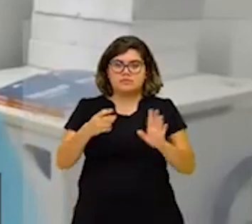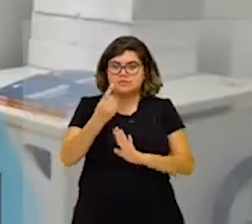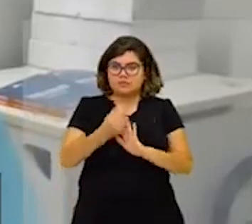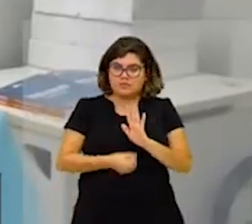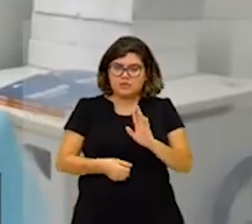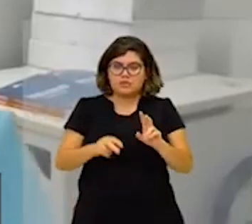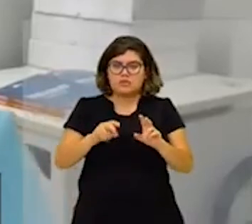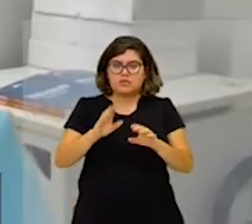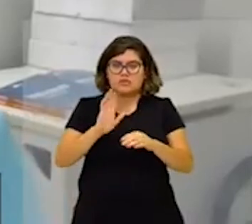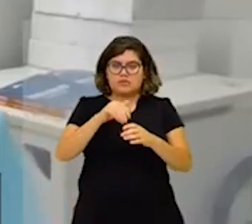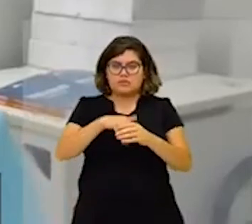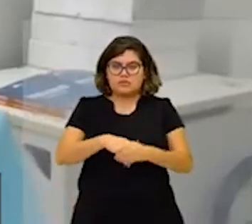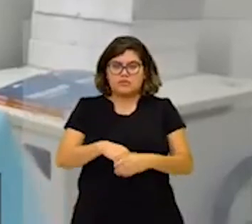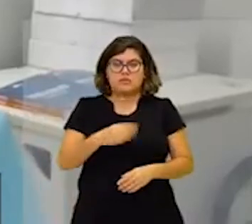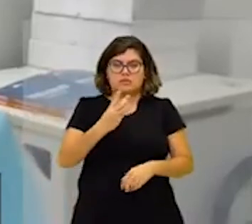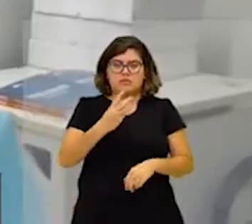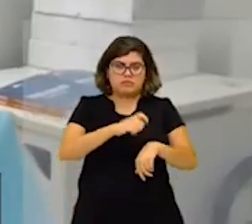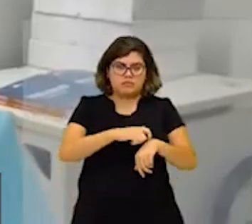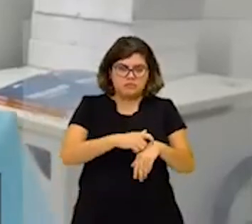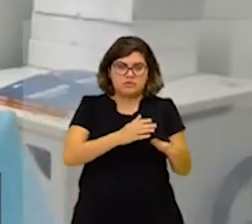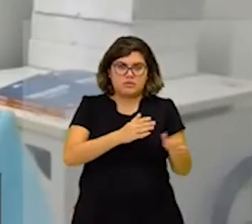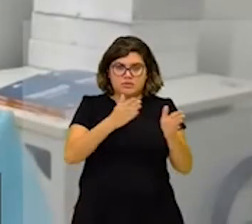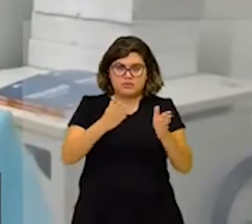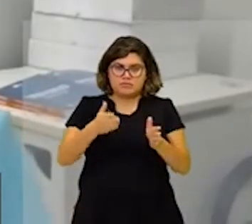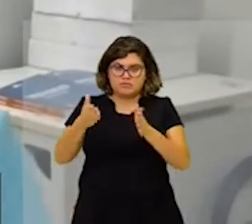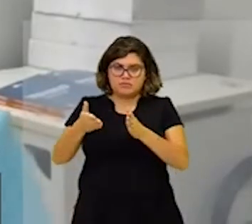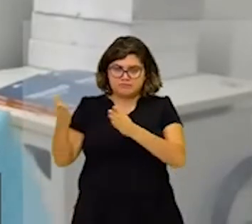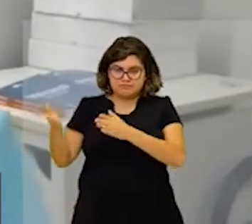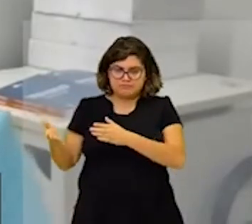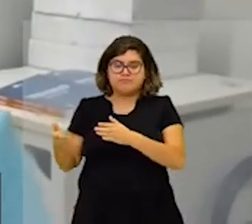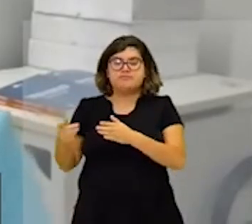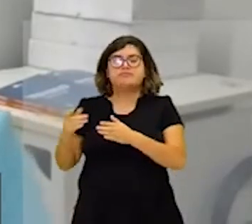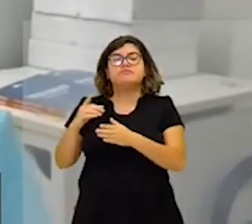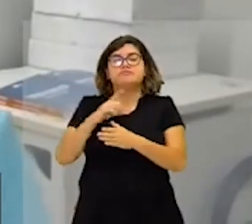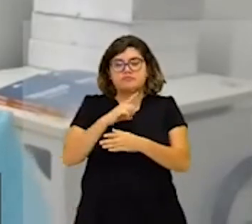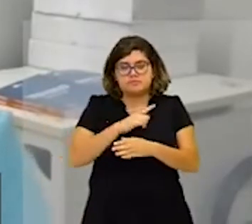ser dividido em três momentos conforme se movimenta movimentam os recursos no sistema